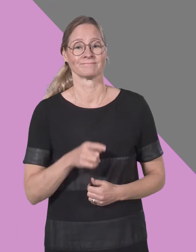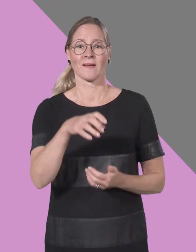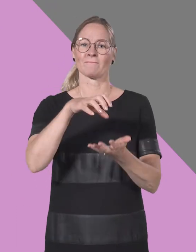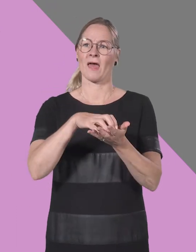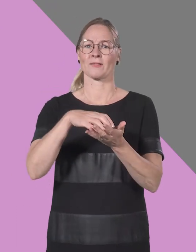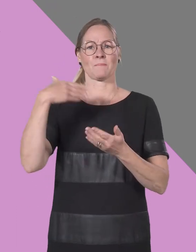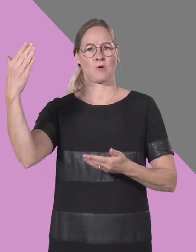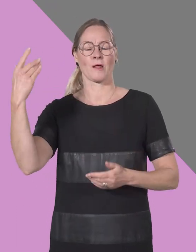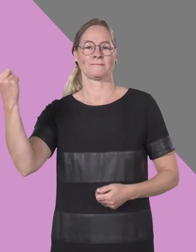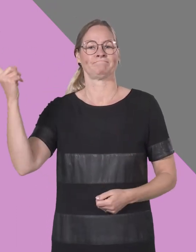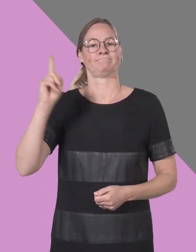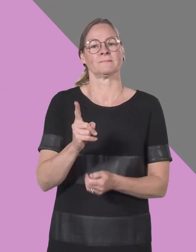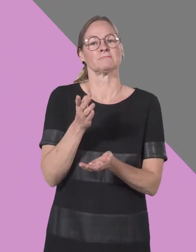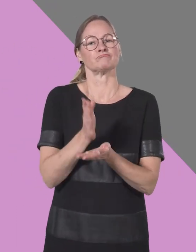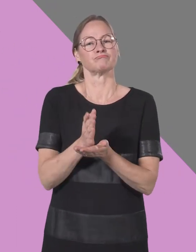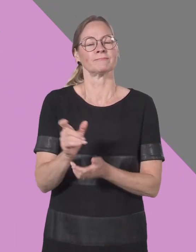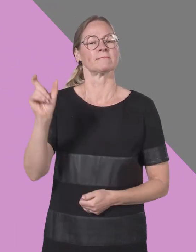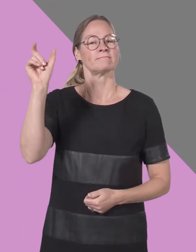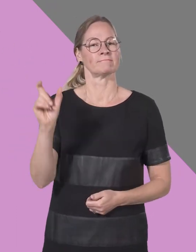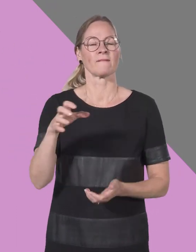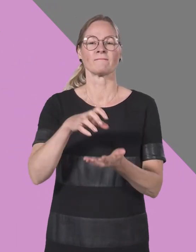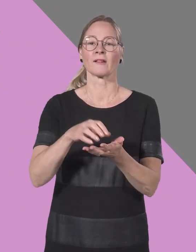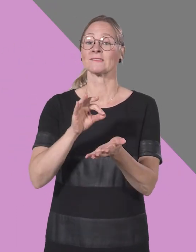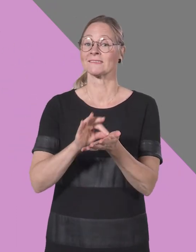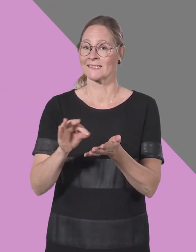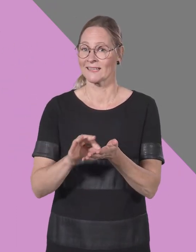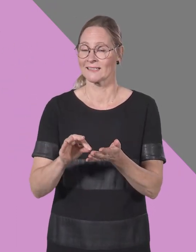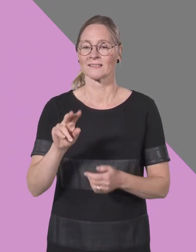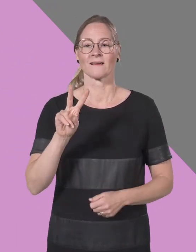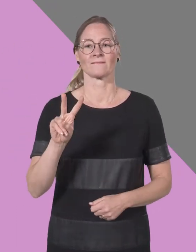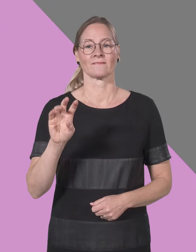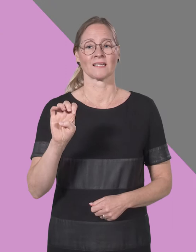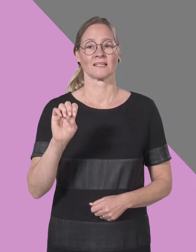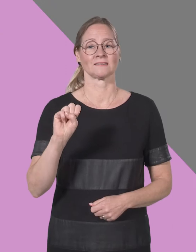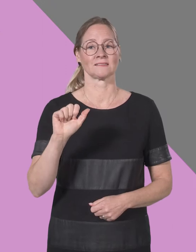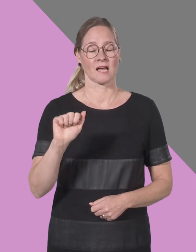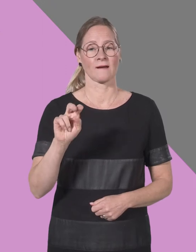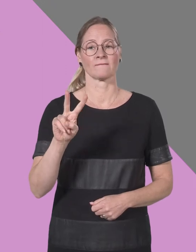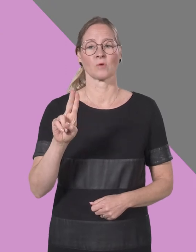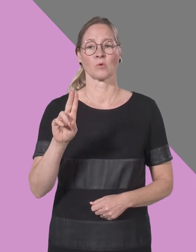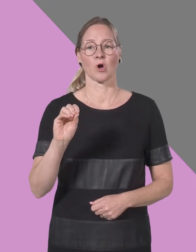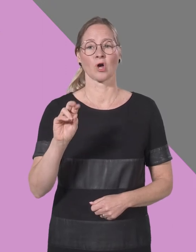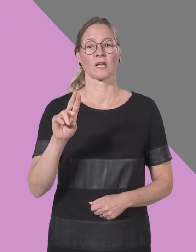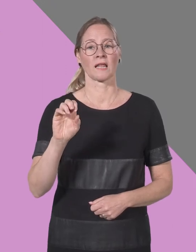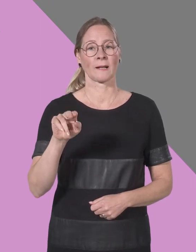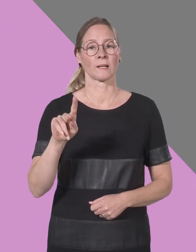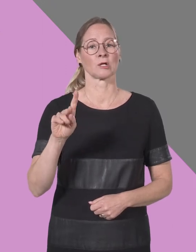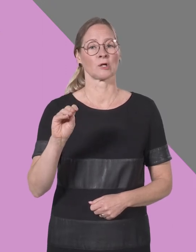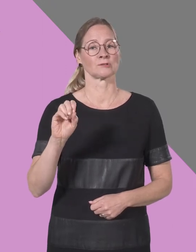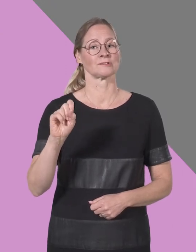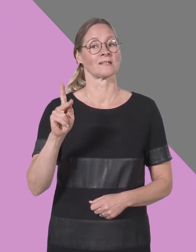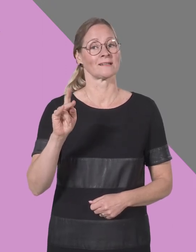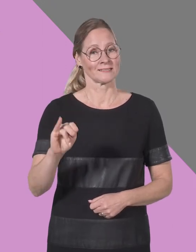Puheenvuoron valtion puolelta piti valtiosihteeri Vesa Vuorenkoski.